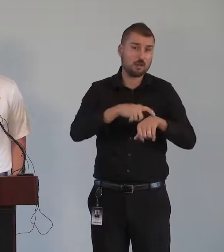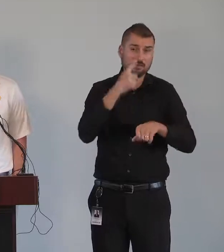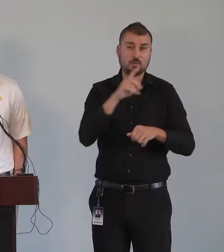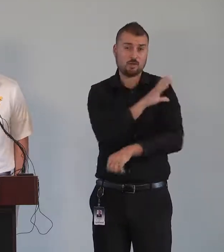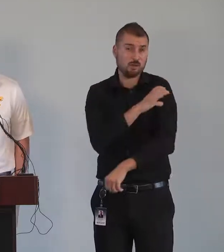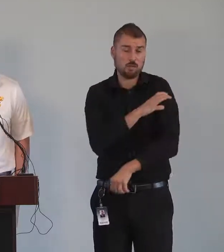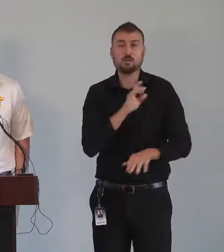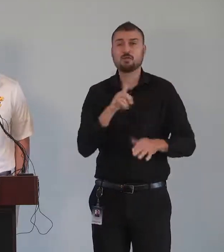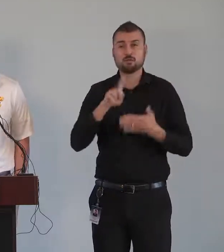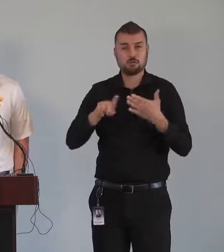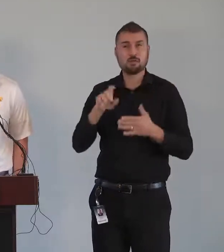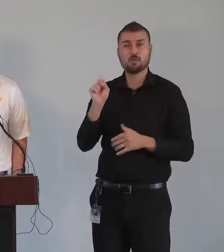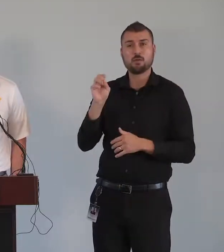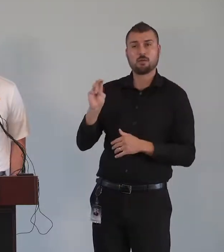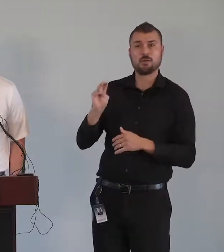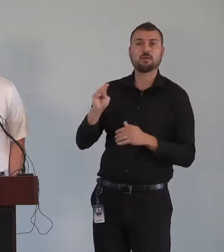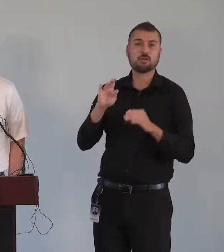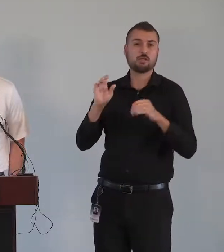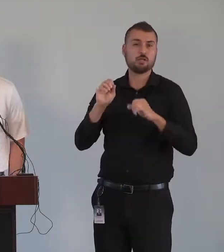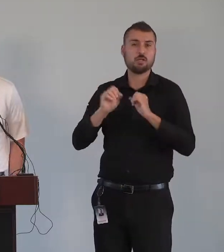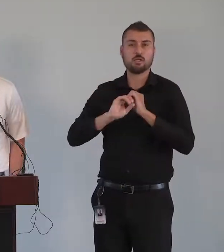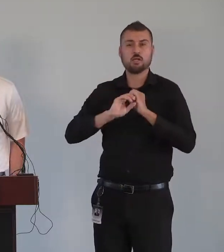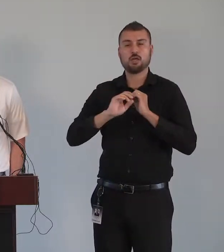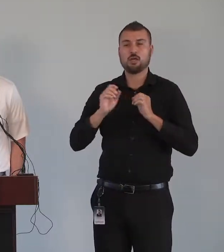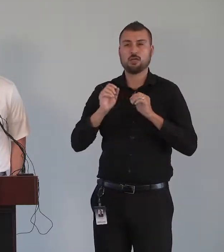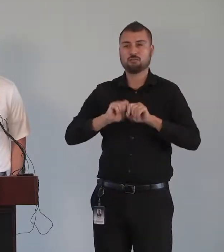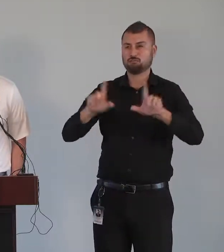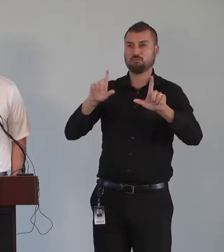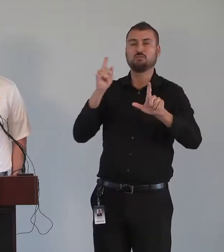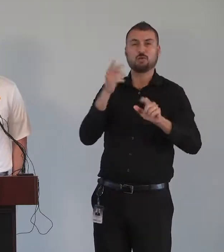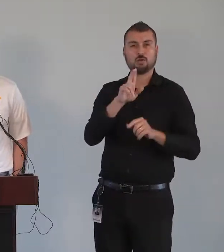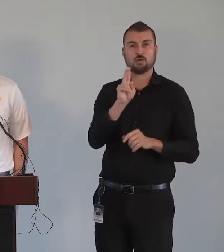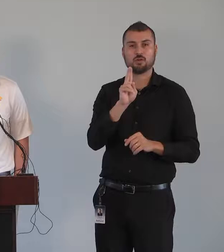puede consultar los canales de redes sociales de United Way of the Plains para obtener información adicional,